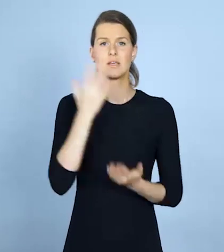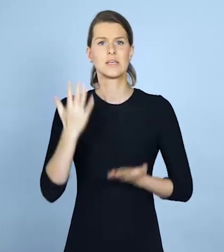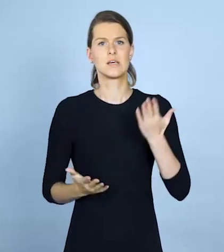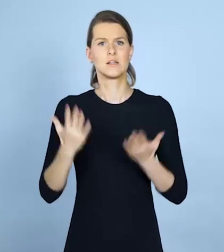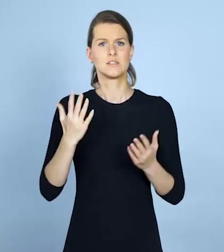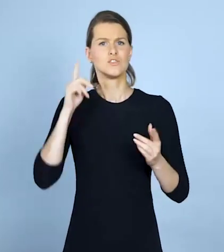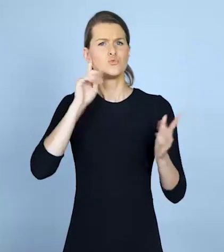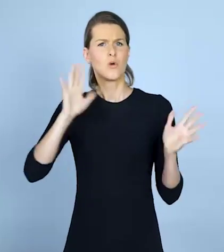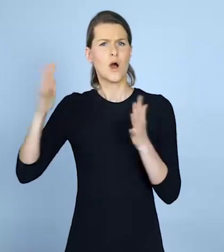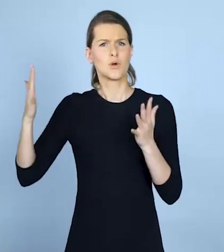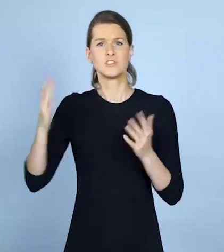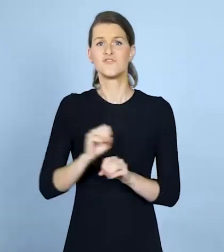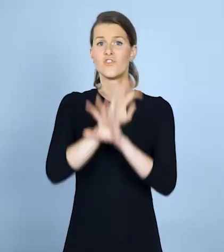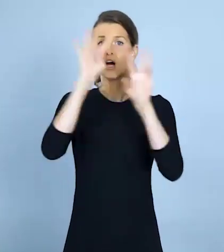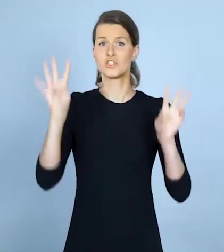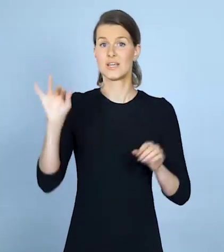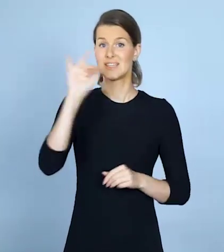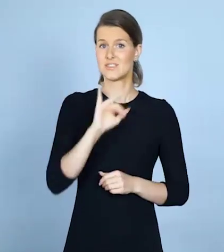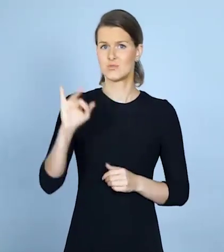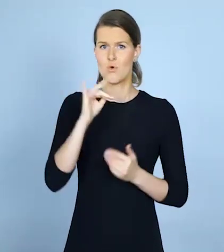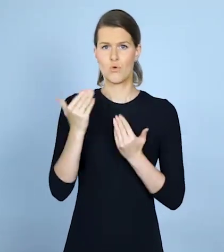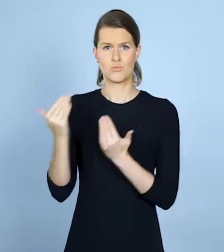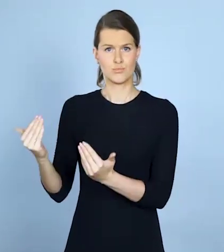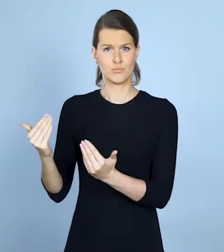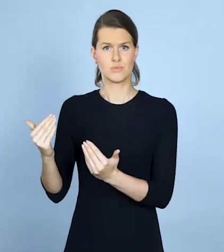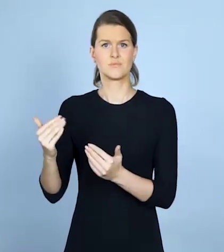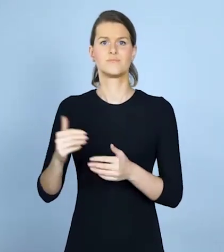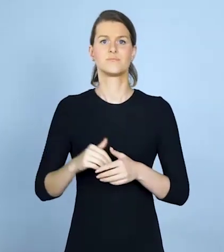или события Священной Истории,